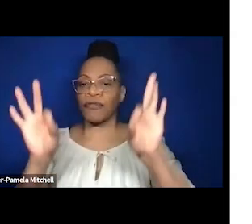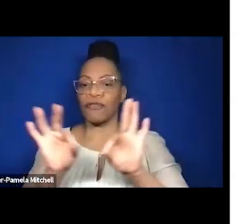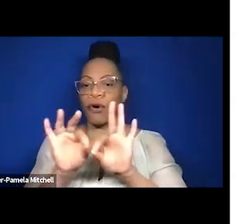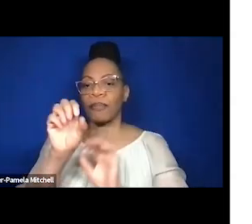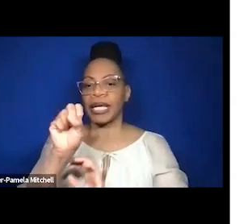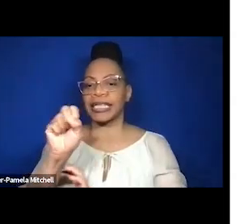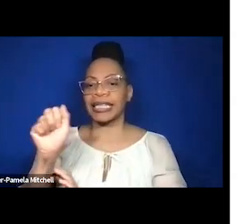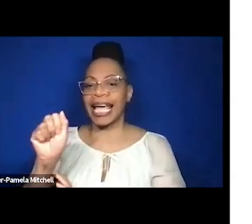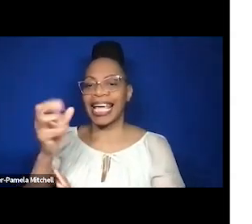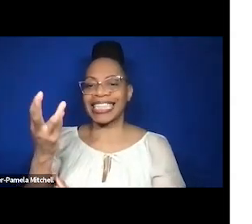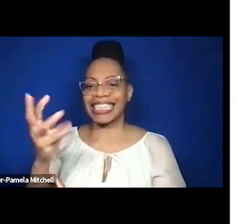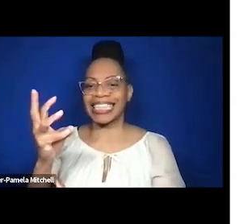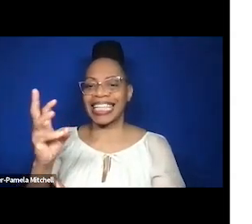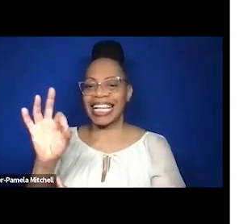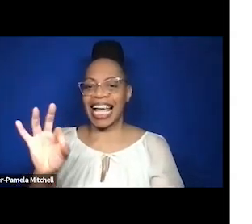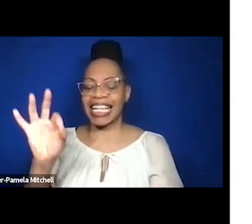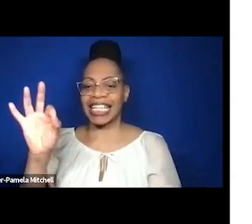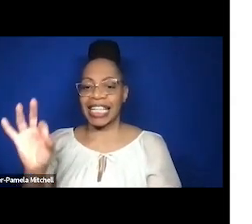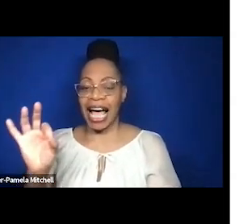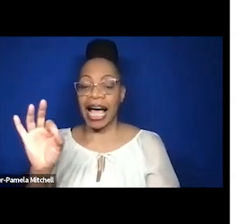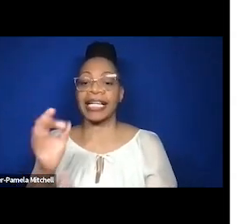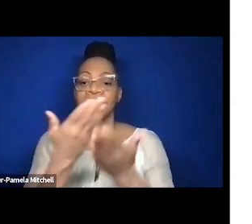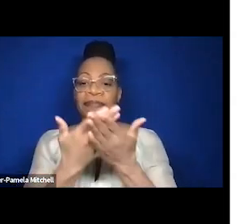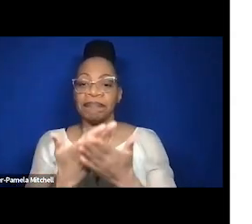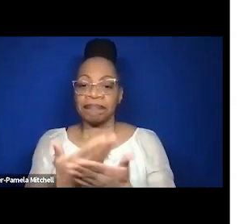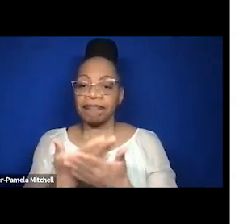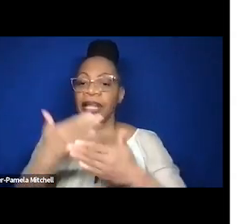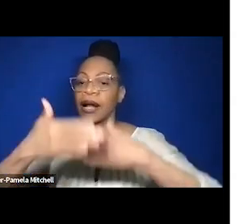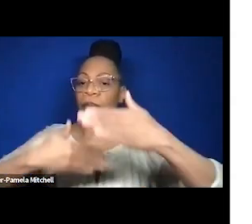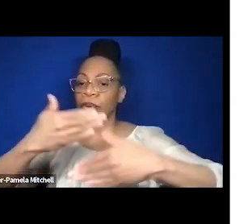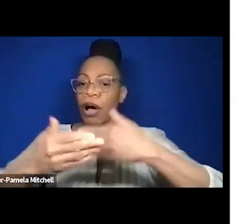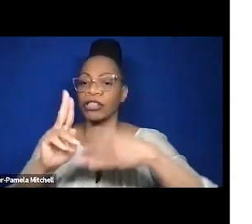Se envía por fax a una unidad de procesamiento centralizada. Esto no va a su oficina local de campo.